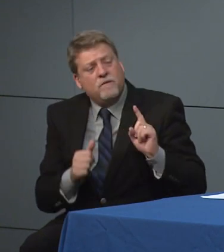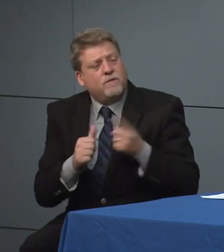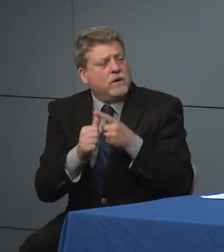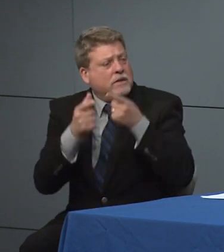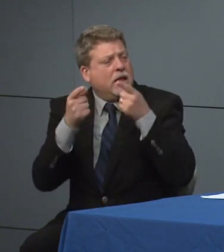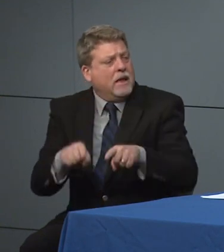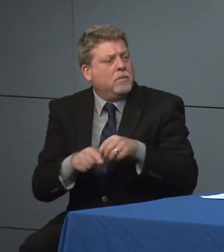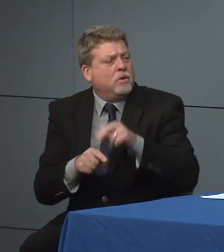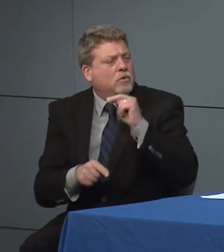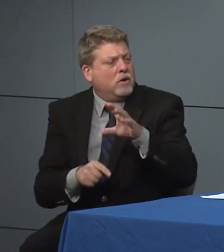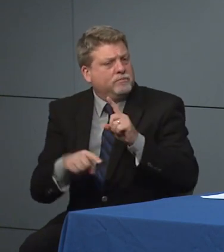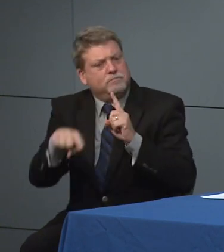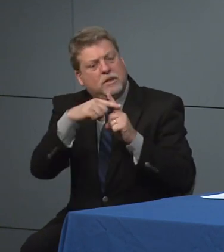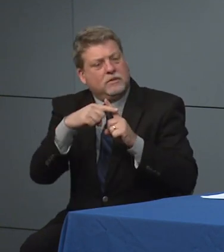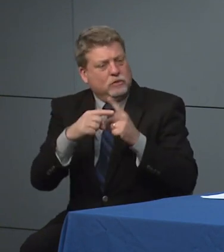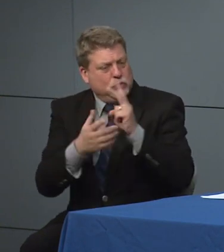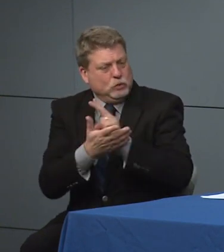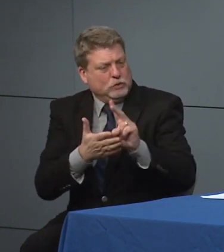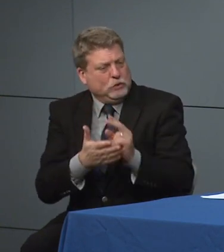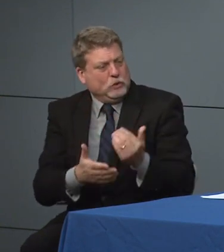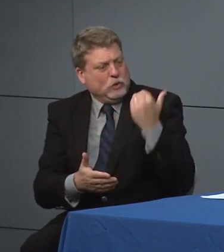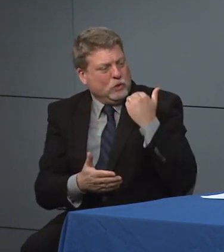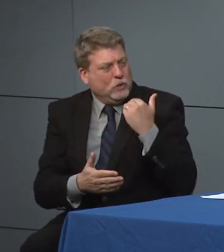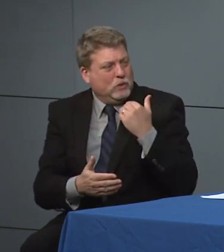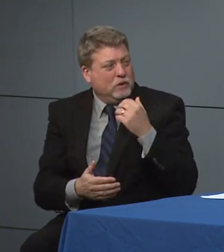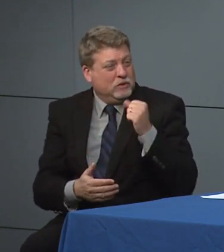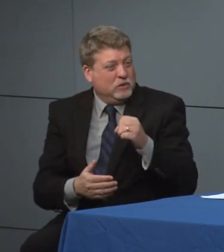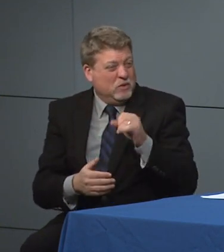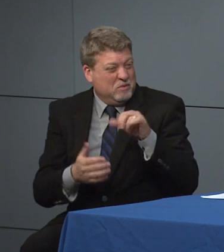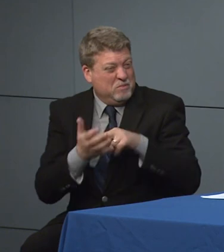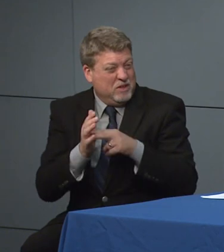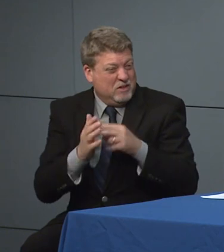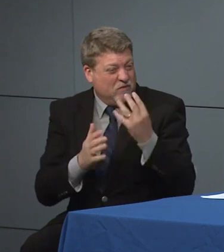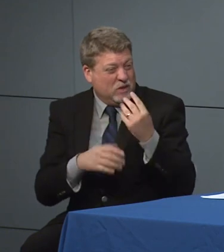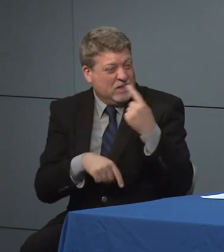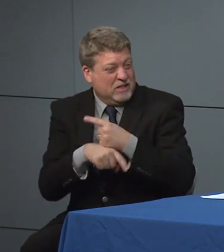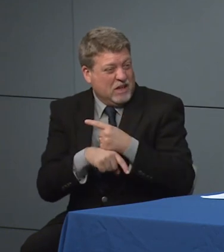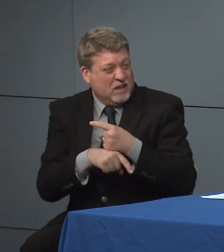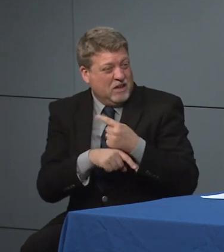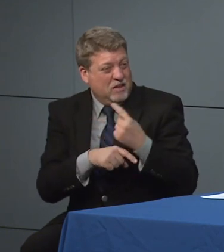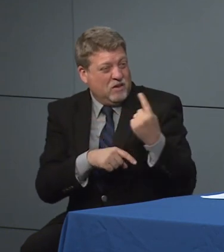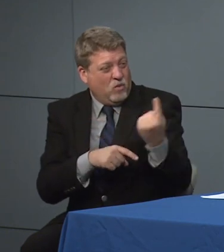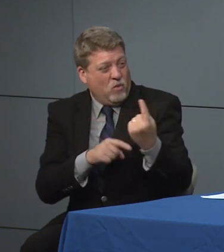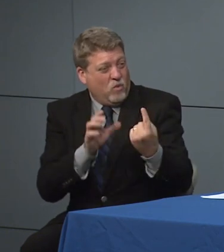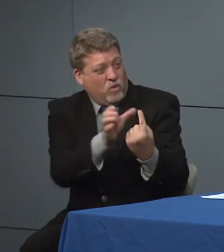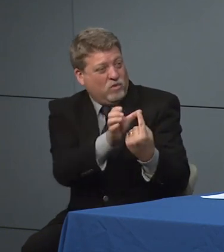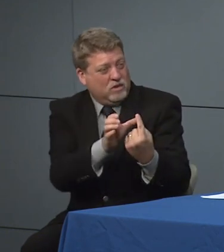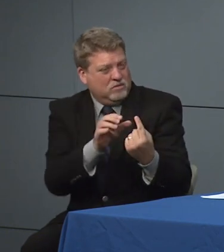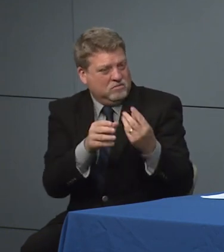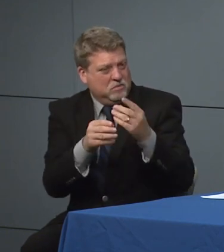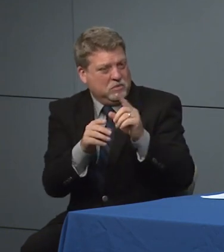De quilla a dos semanas desde el primer caso que hemos tenido ser que tenemos un el la cuarentena de catorce días,